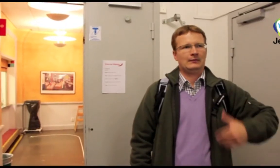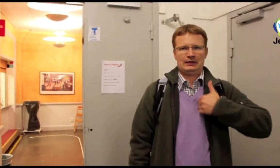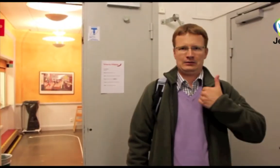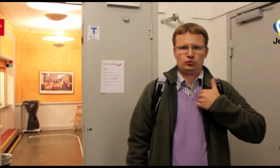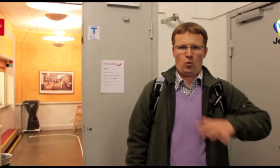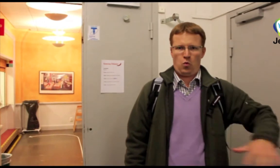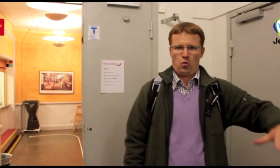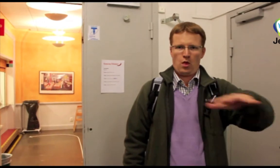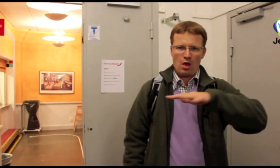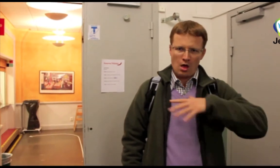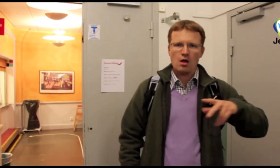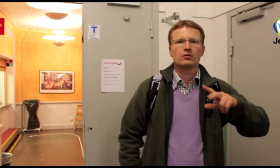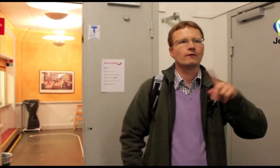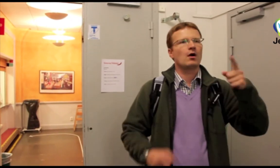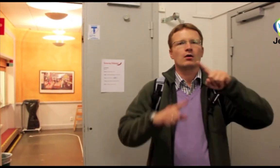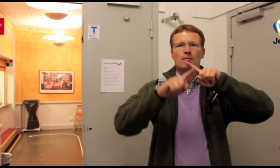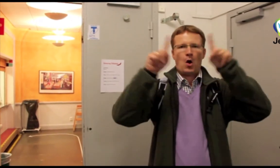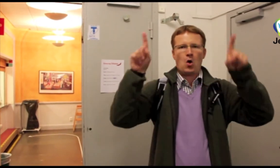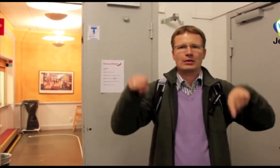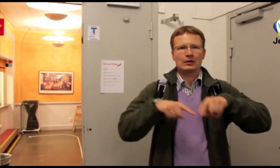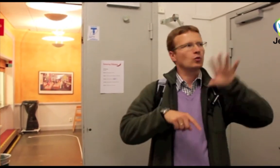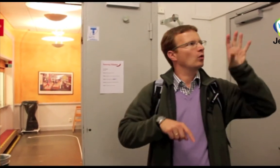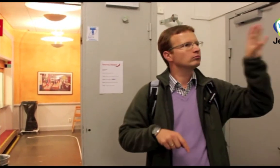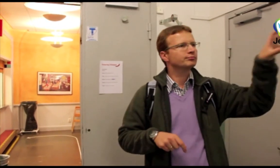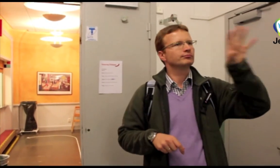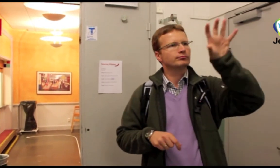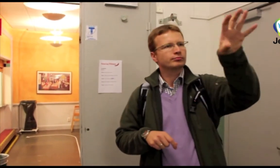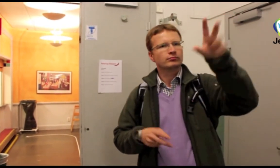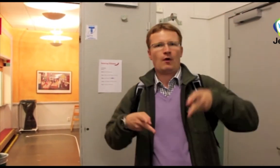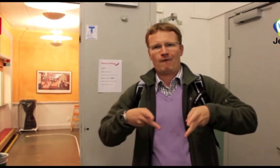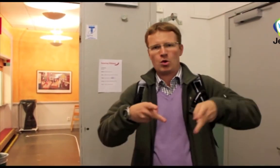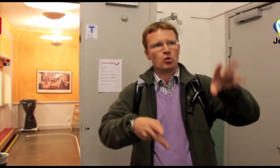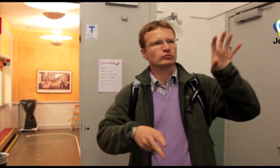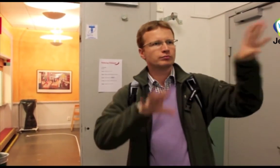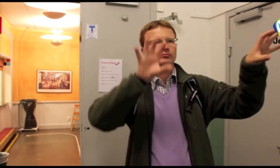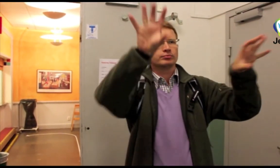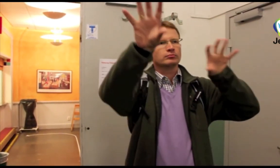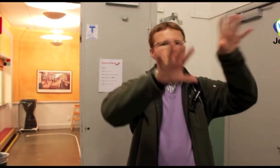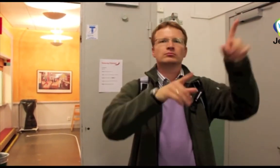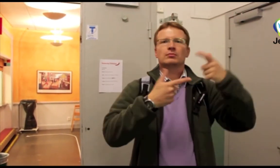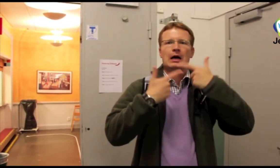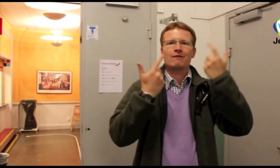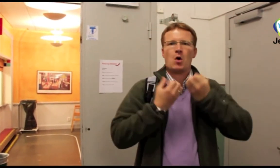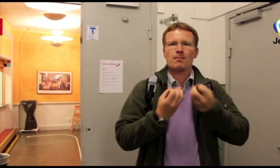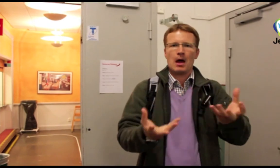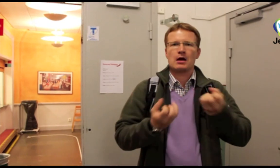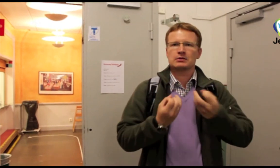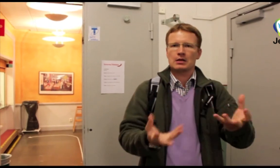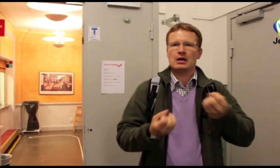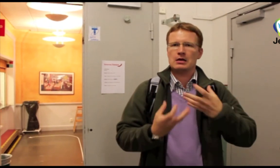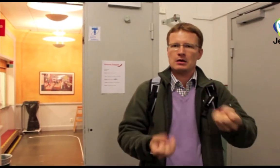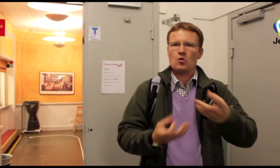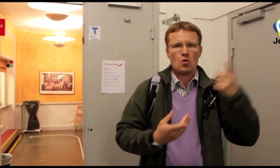Az iskolában, a folyosón monitorok vannak felszerelve, ami segíti az információáramlást.